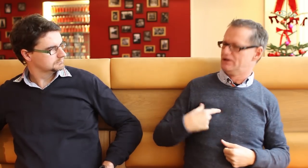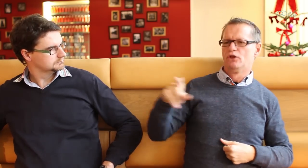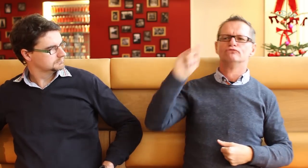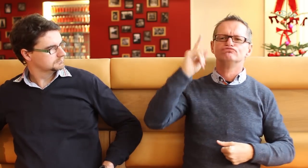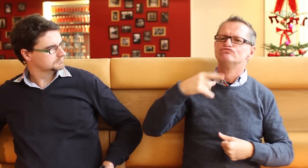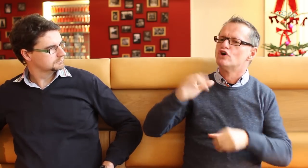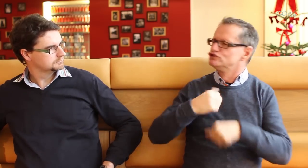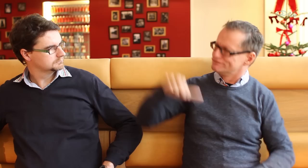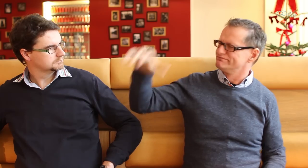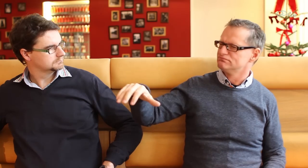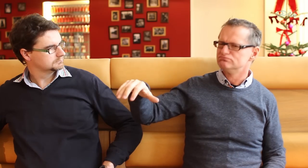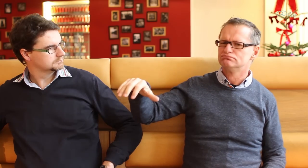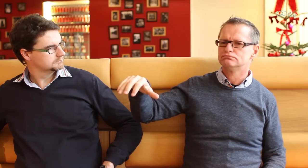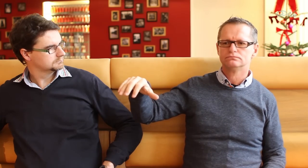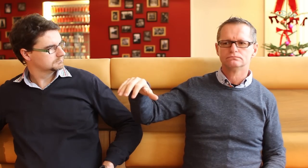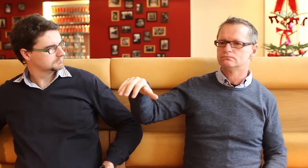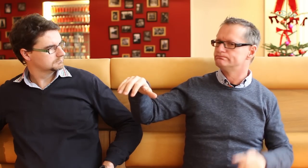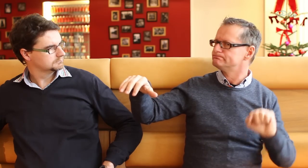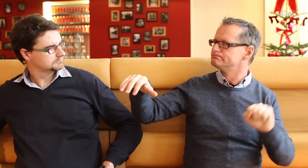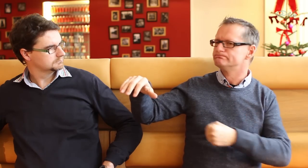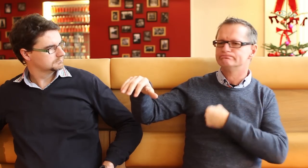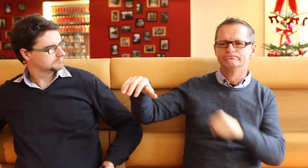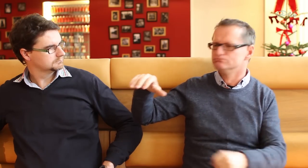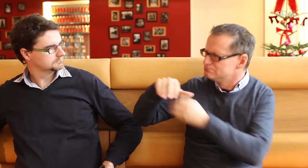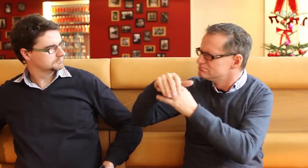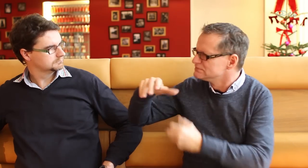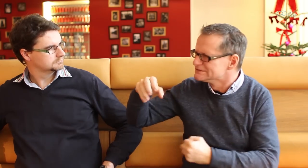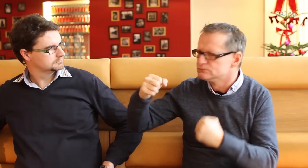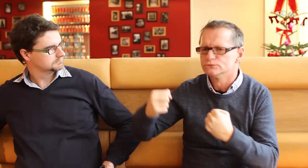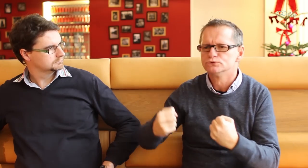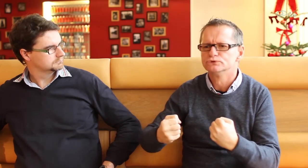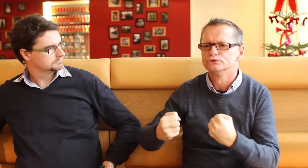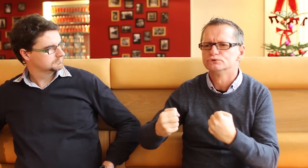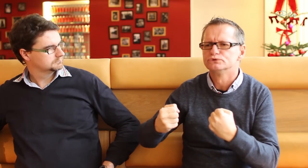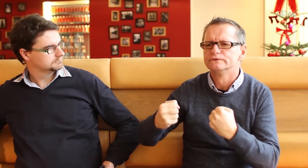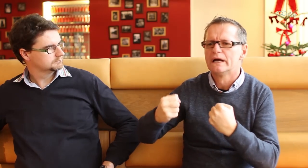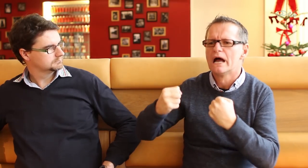Als ich mit Gehörlosen hier in Deutschland mit taktilen Gebärden kommunizierte, hat es nicht richtig funktioniert, war schwer zu verstehen.